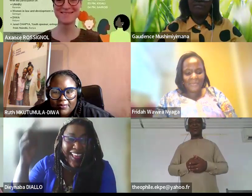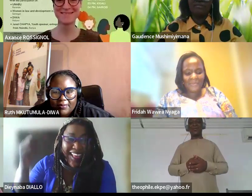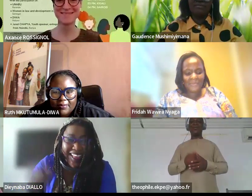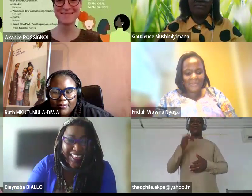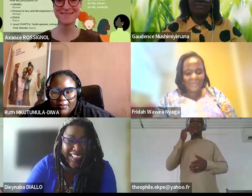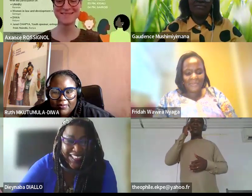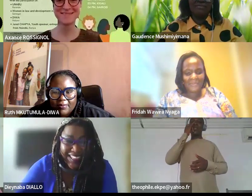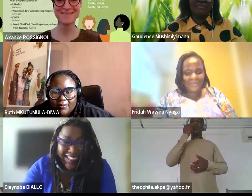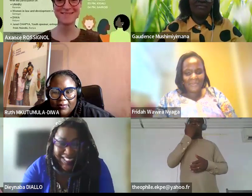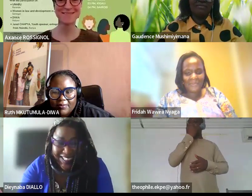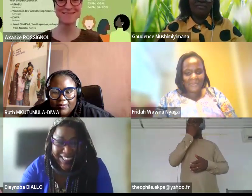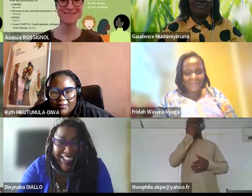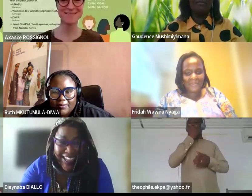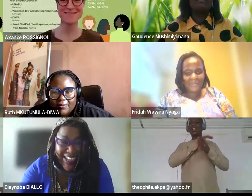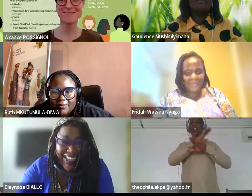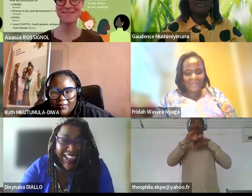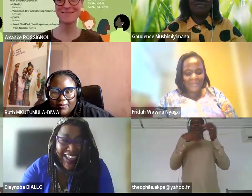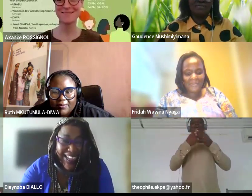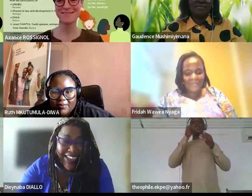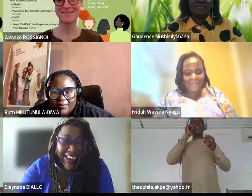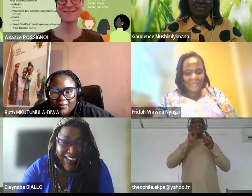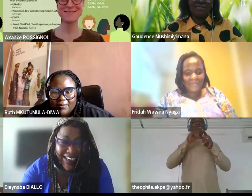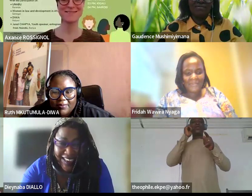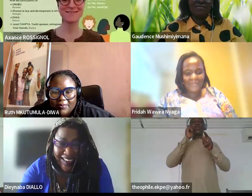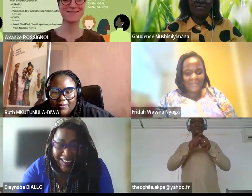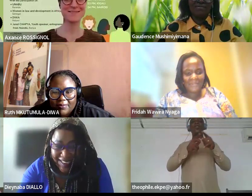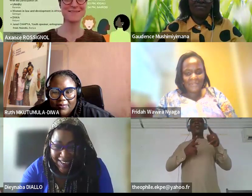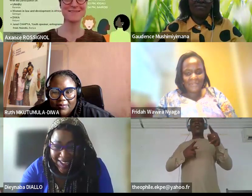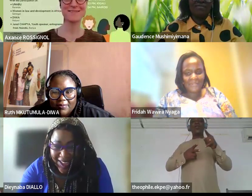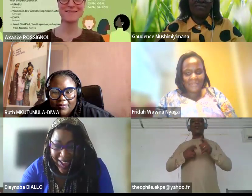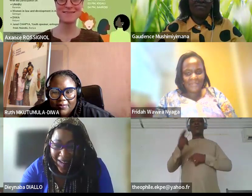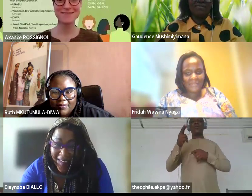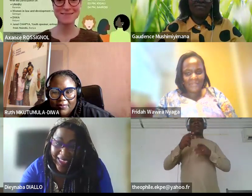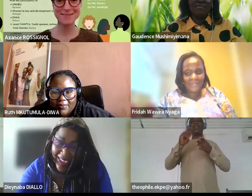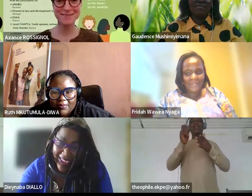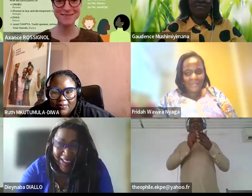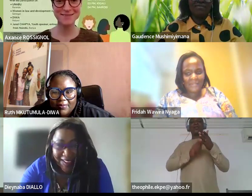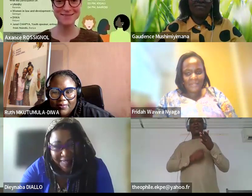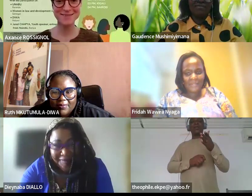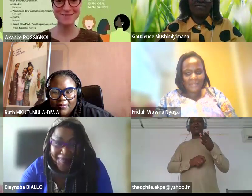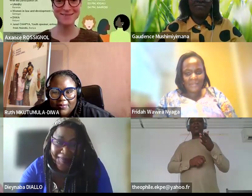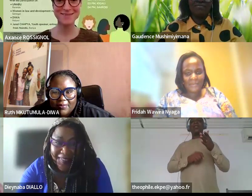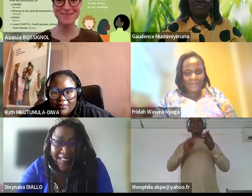à toutes les sœurs voilà on va couper on va couper l'enregistrement et on va couper euh